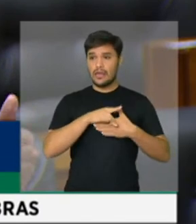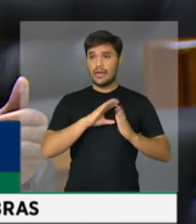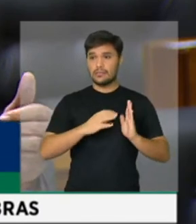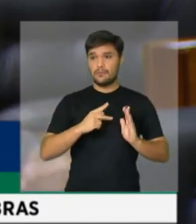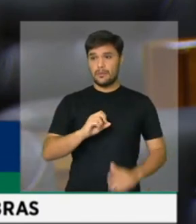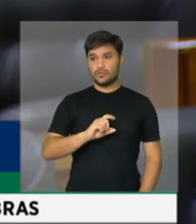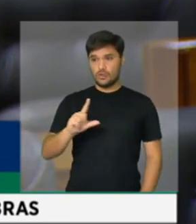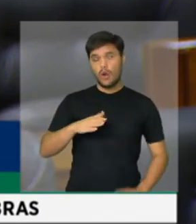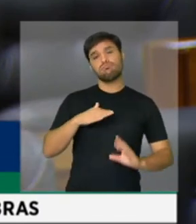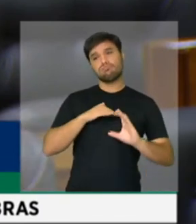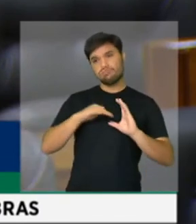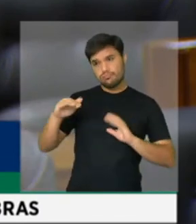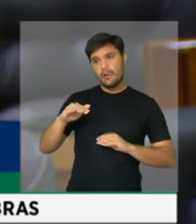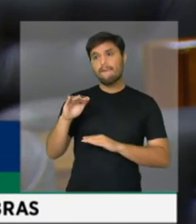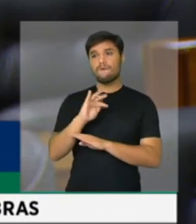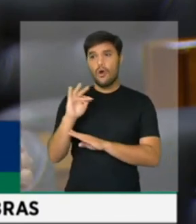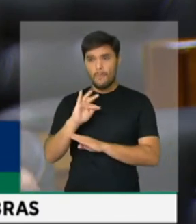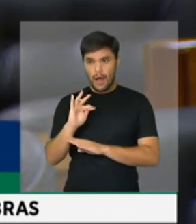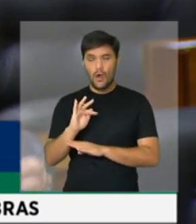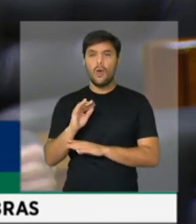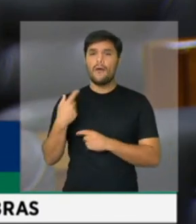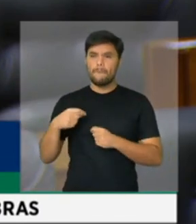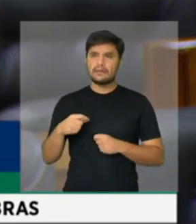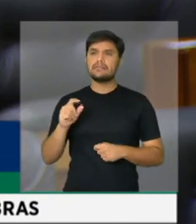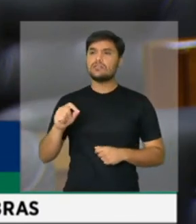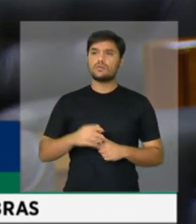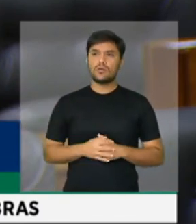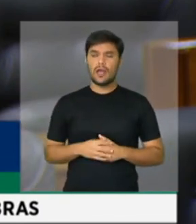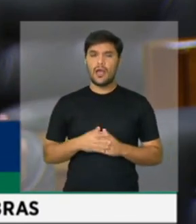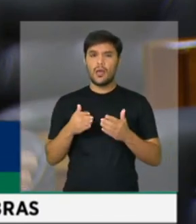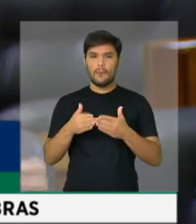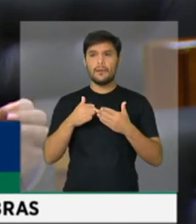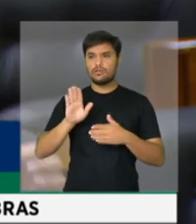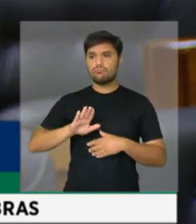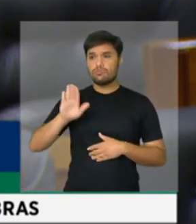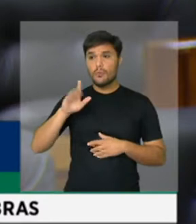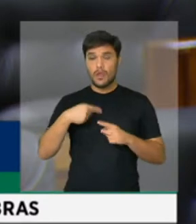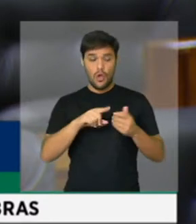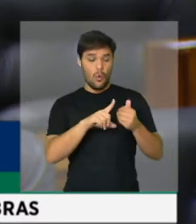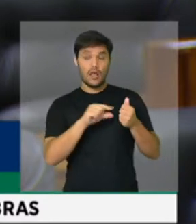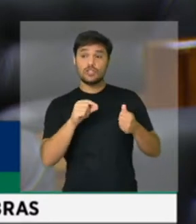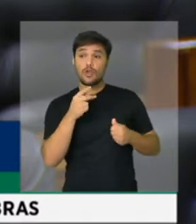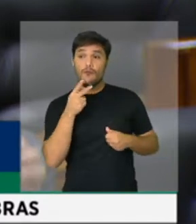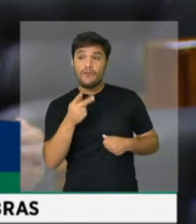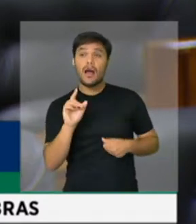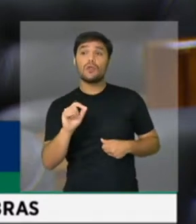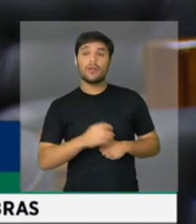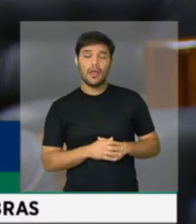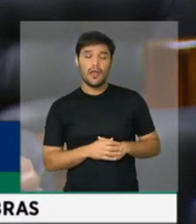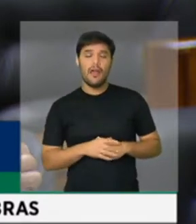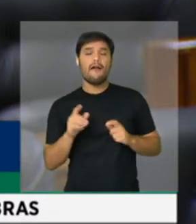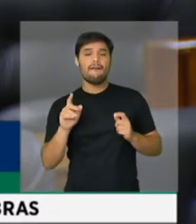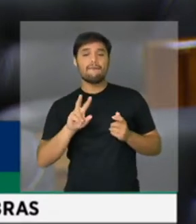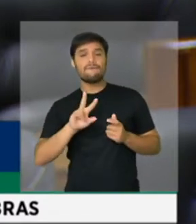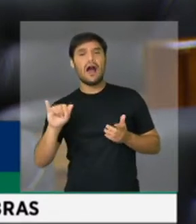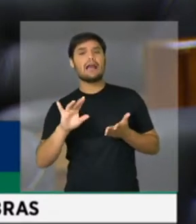ARTIGO 117. SE NÃO RECEBER, PORQUE APARENTEMENTE, MESMO TENDO SIDO ENCAMINHADO PELOS MECANISMOS FORMAIS QUE FOI ENCAMINHAMENTO POR E-MAIL, POR